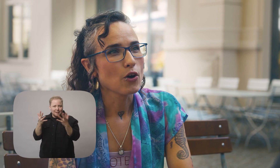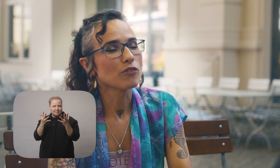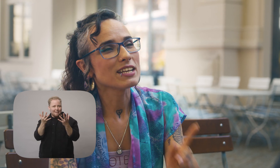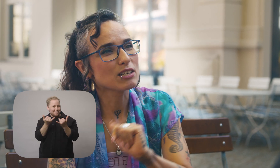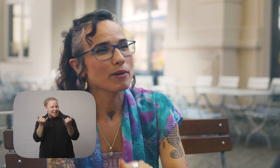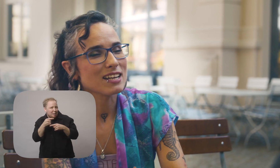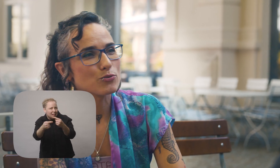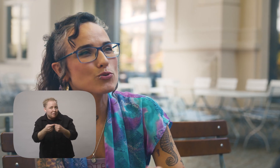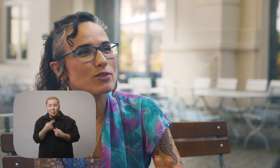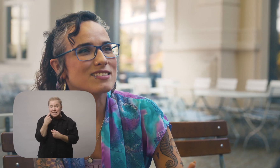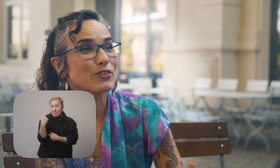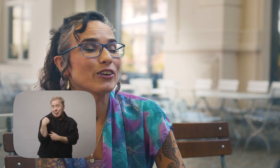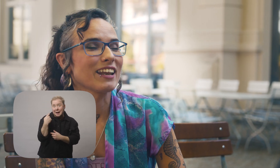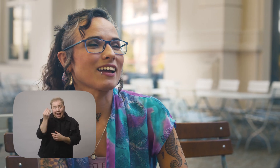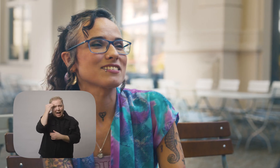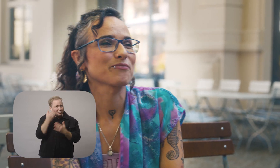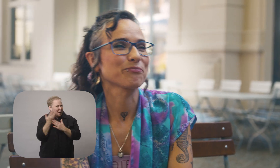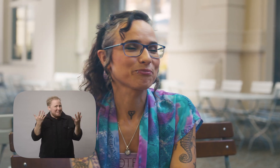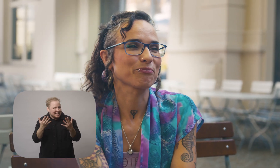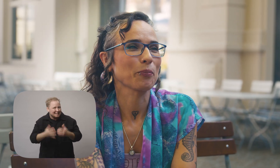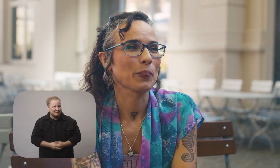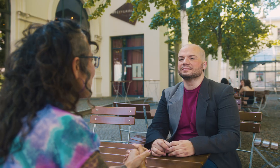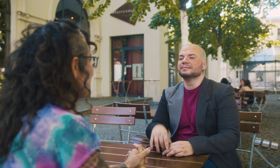Und welche Gebärde hast du zuletzt neu gelernt?